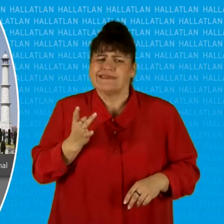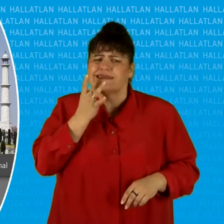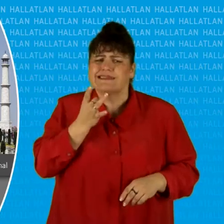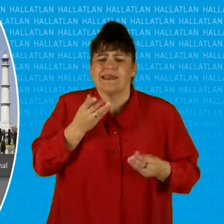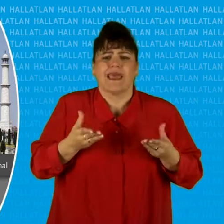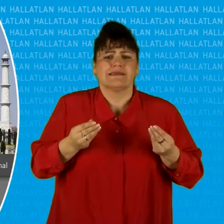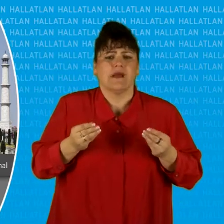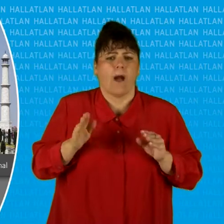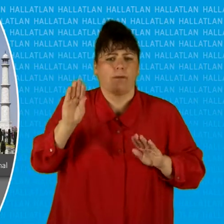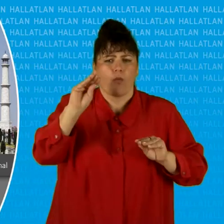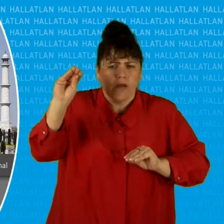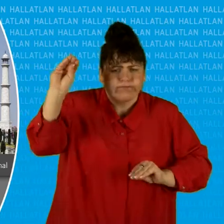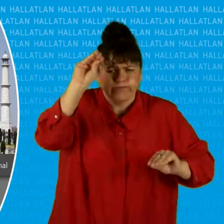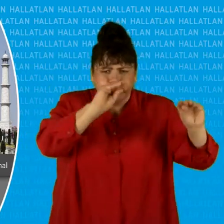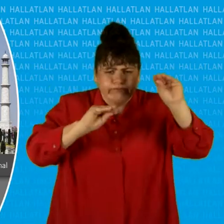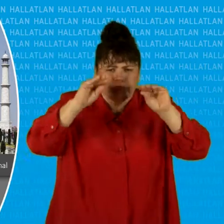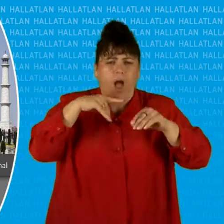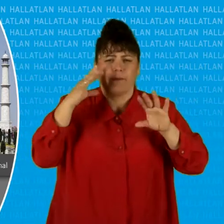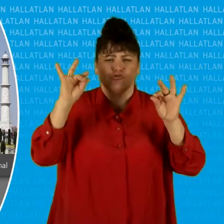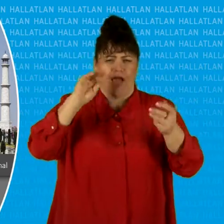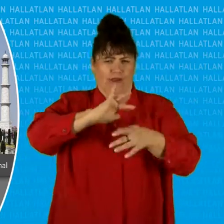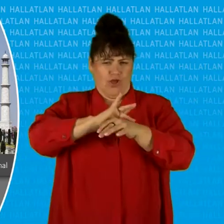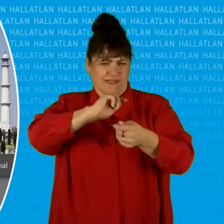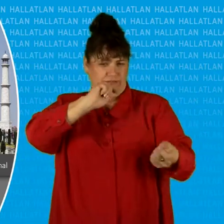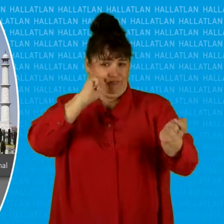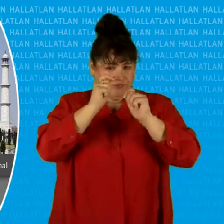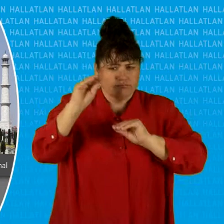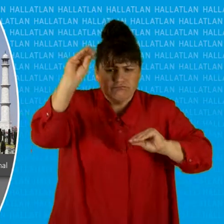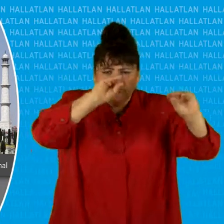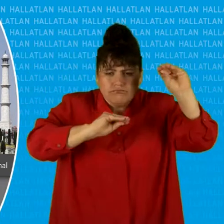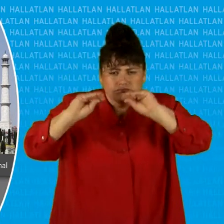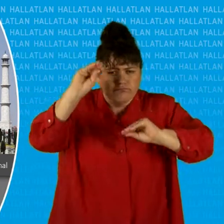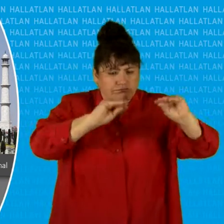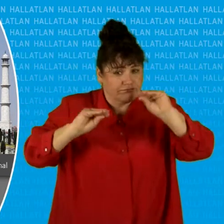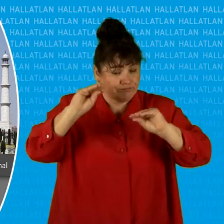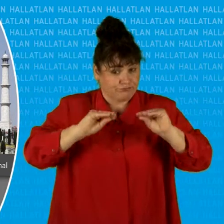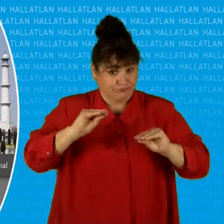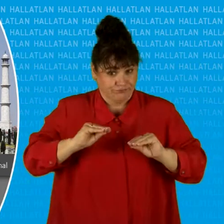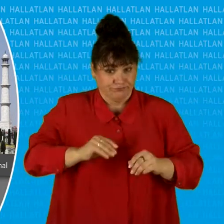speciális iszappakolással pucolták le a rárakódott sárga szennyeződéseket.